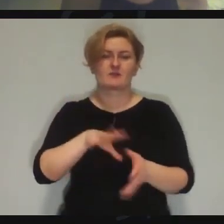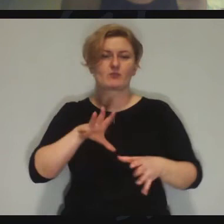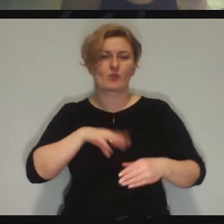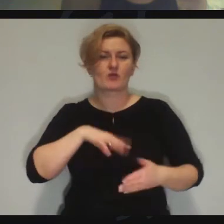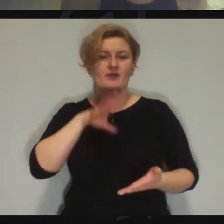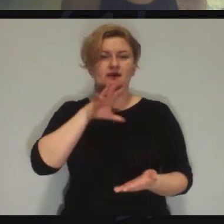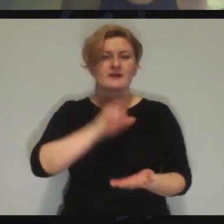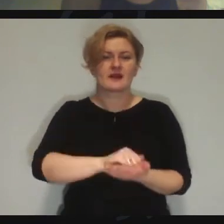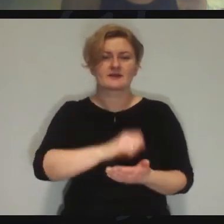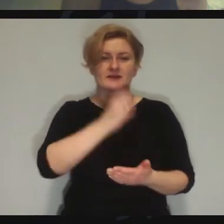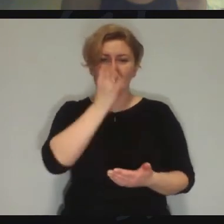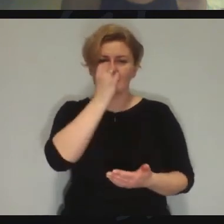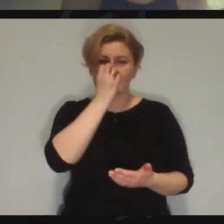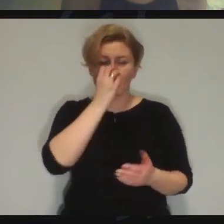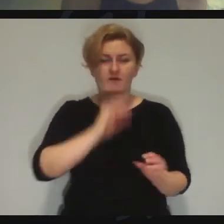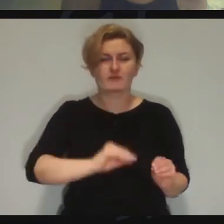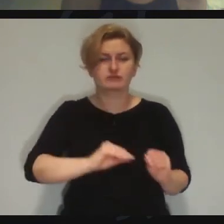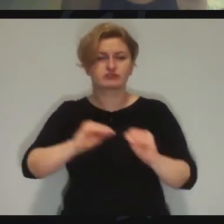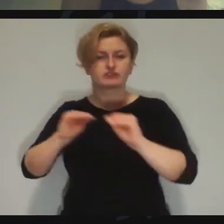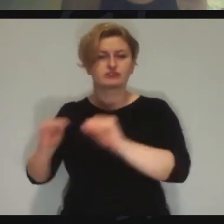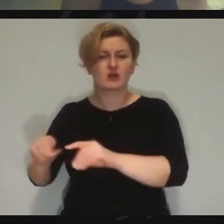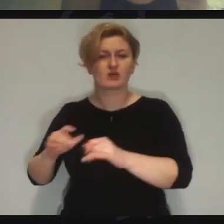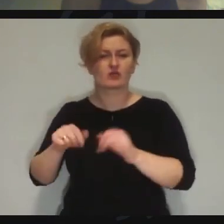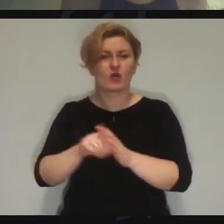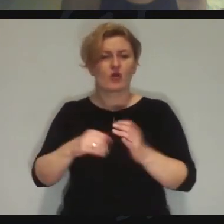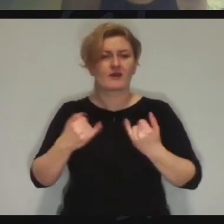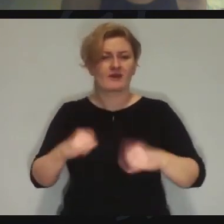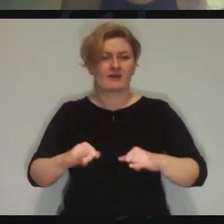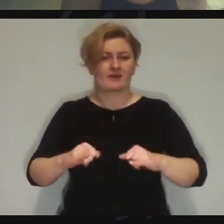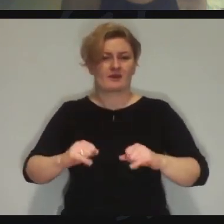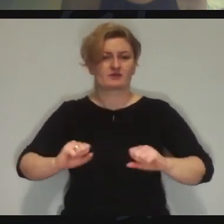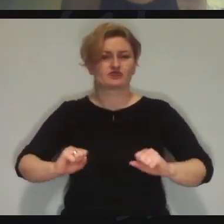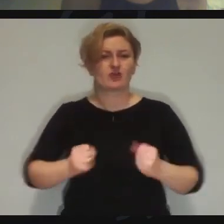które można przenieś do innych zajęć wychowawczych czy pedagogicznych?